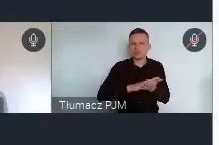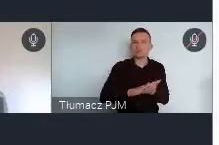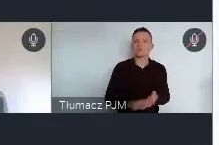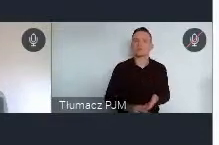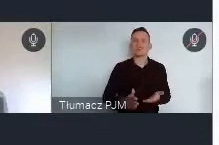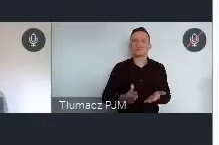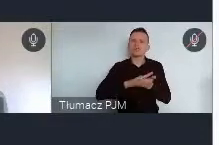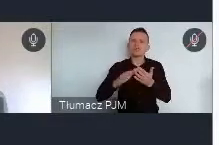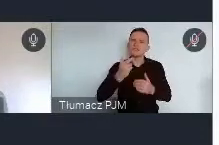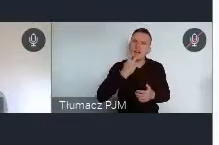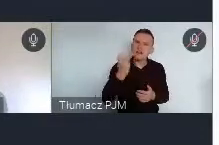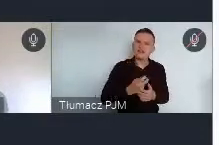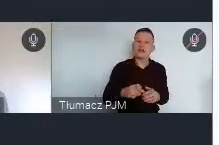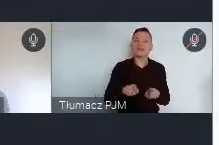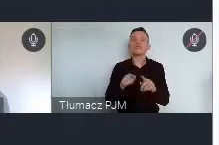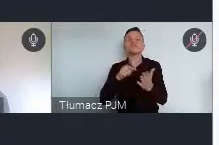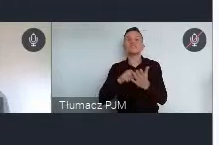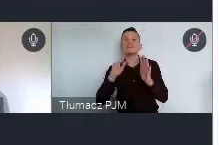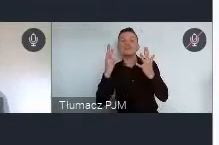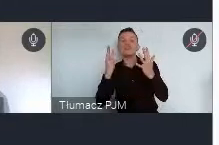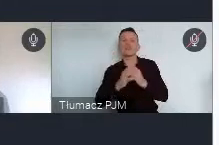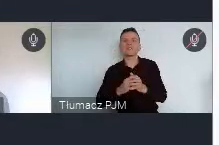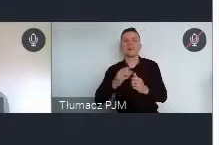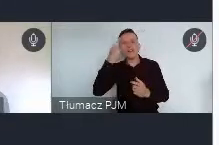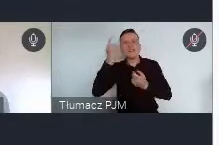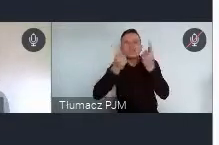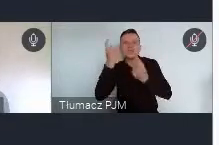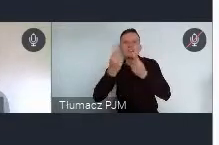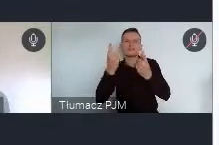i Cel 9. - innowacyjność, przemysł, infrastruktura.